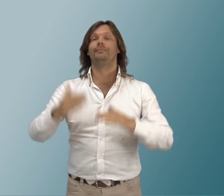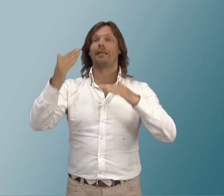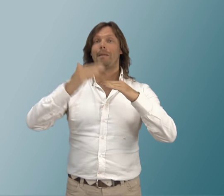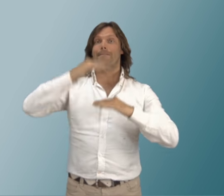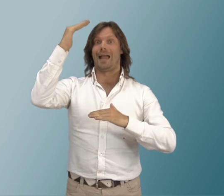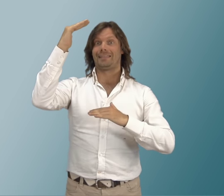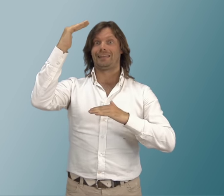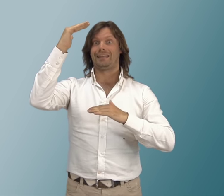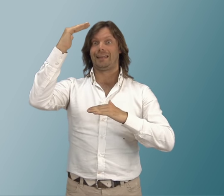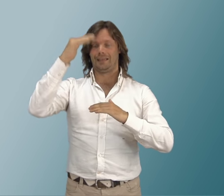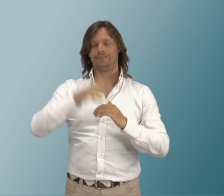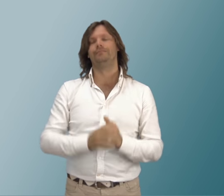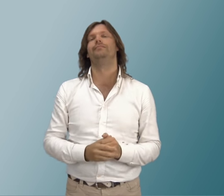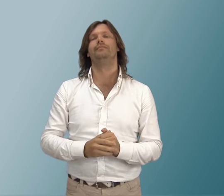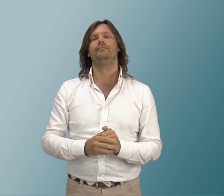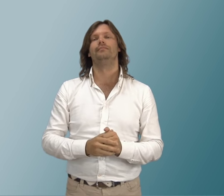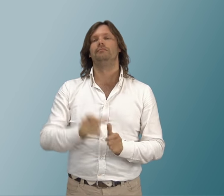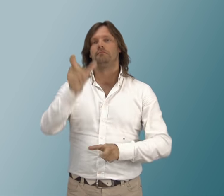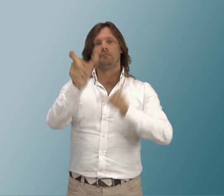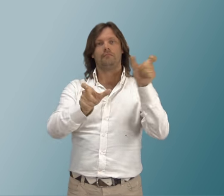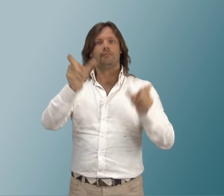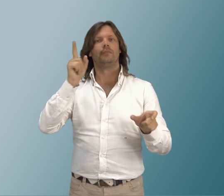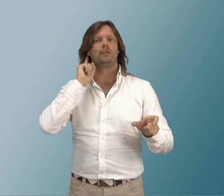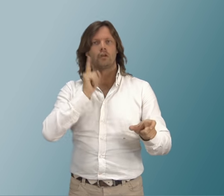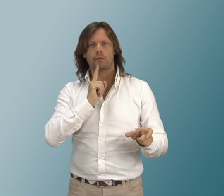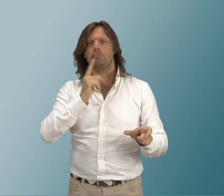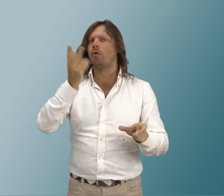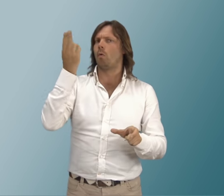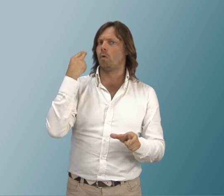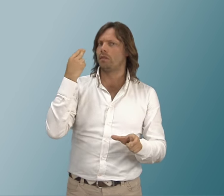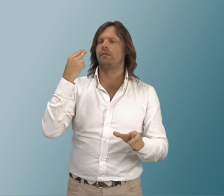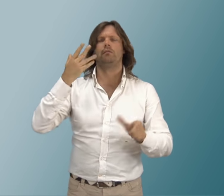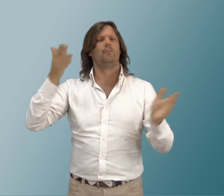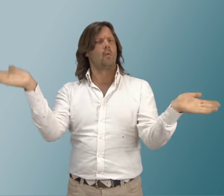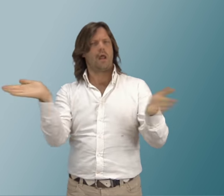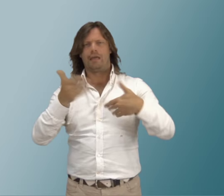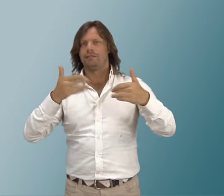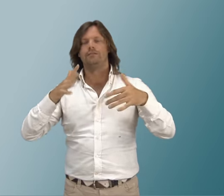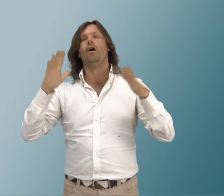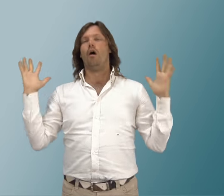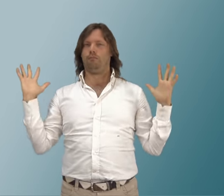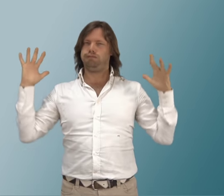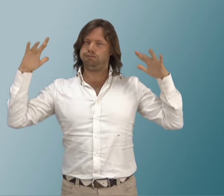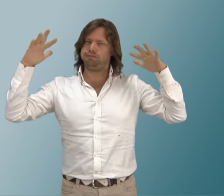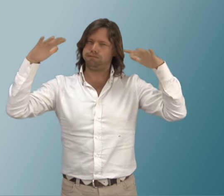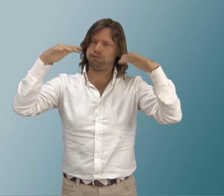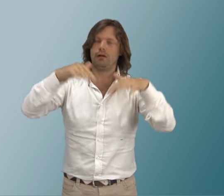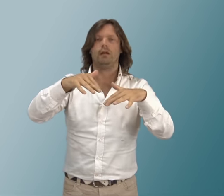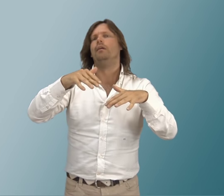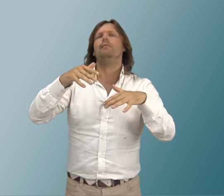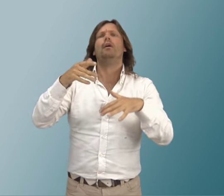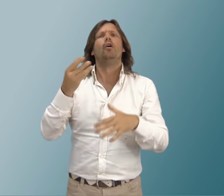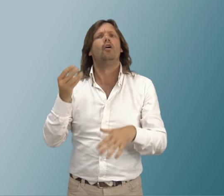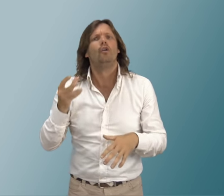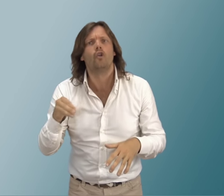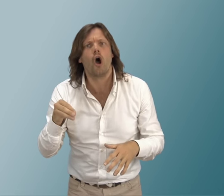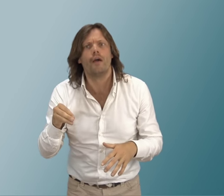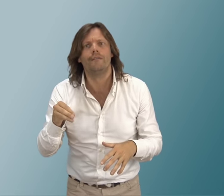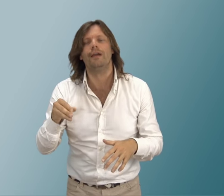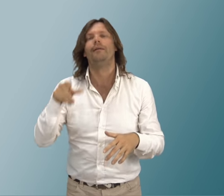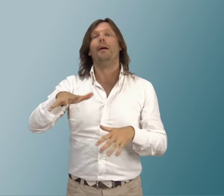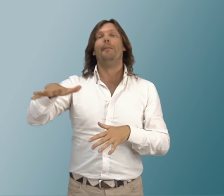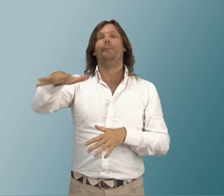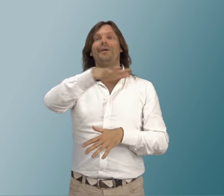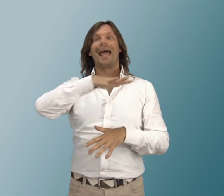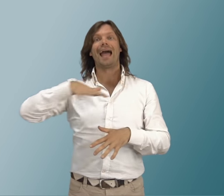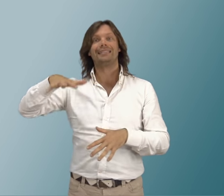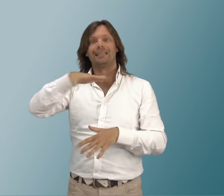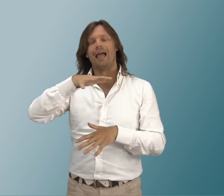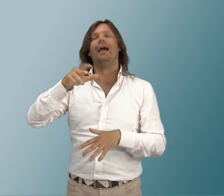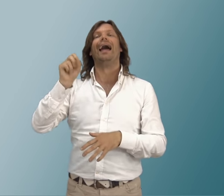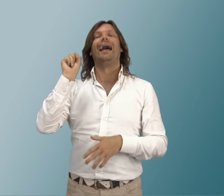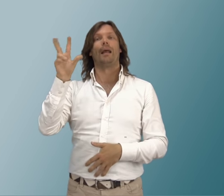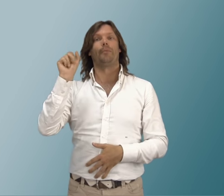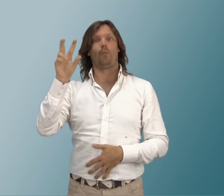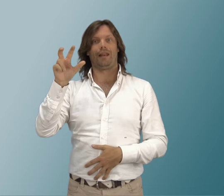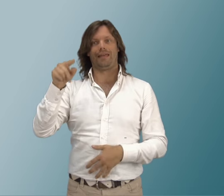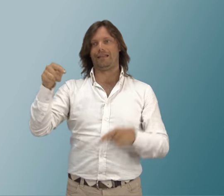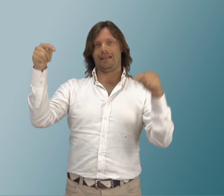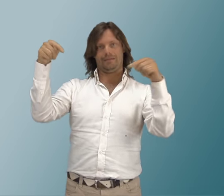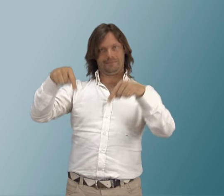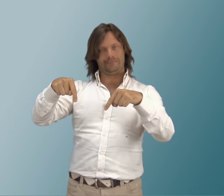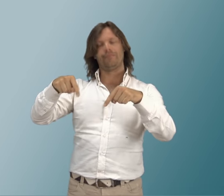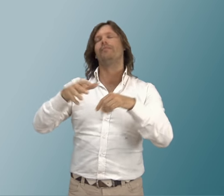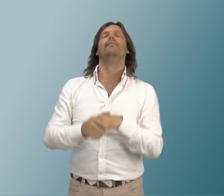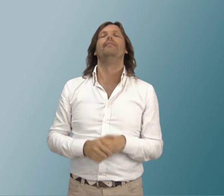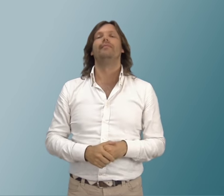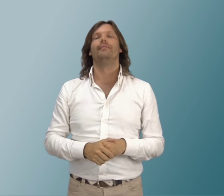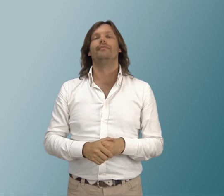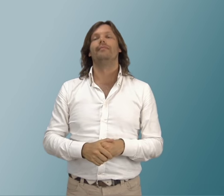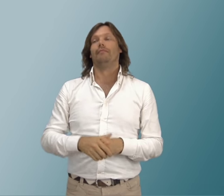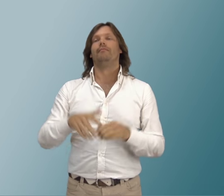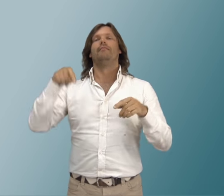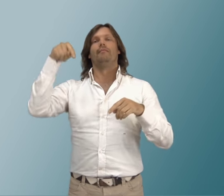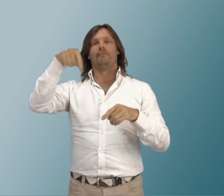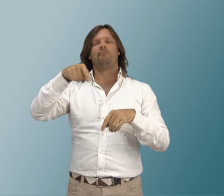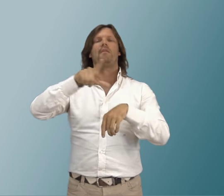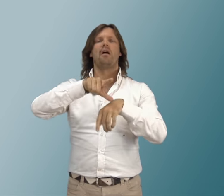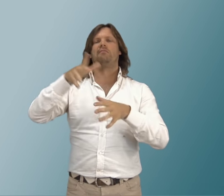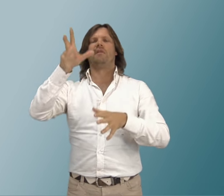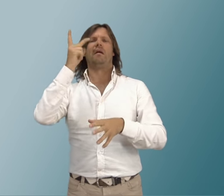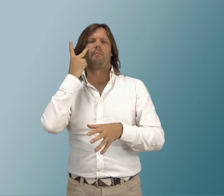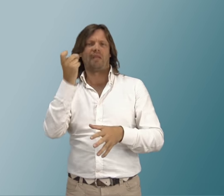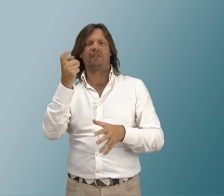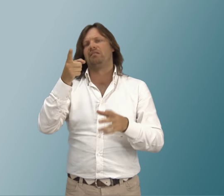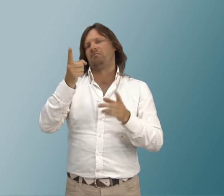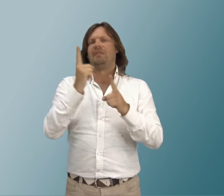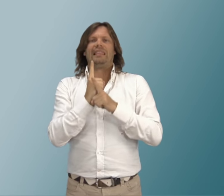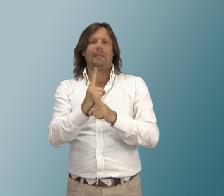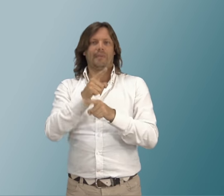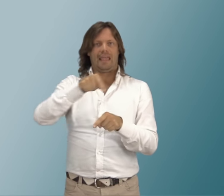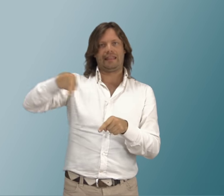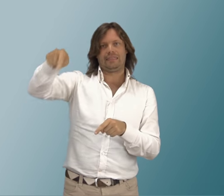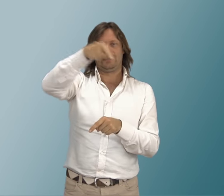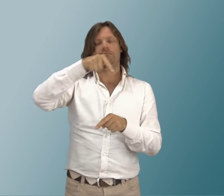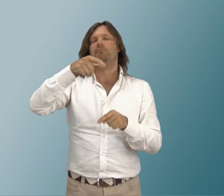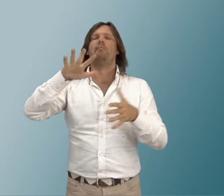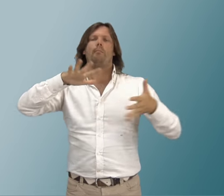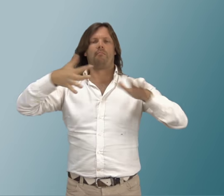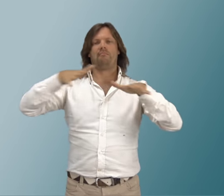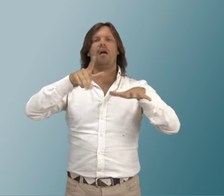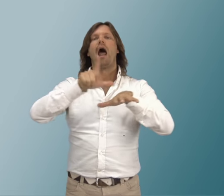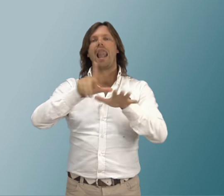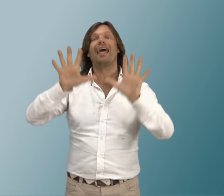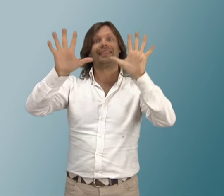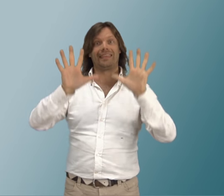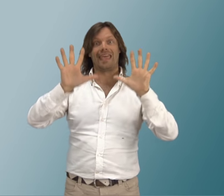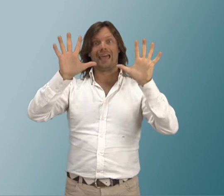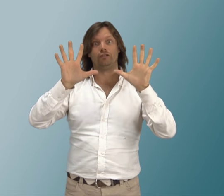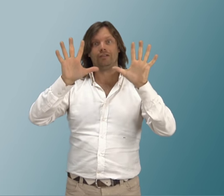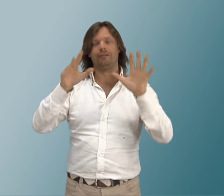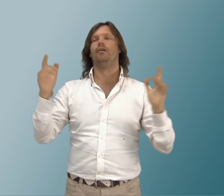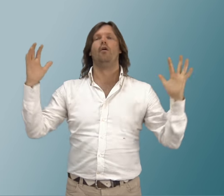la mattina i sordi, udenti verranno a piazza della Repubblica alle ore 10 più o meno,